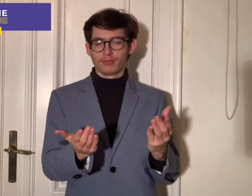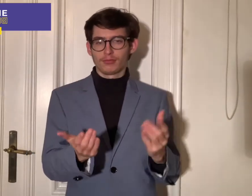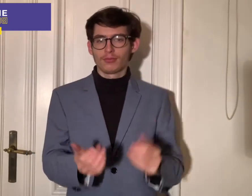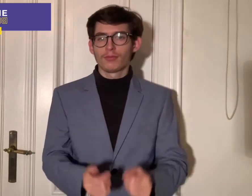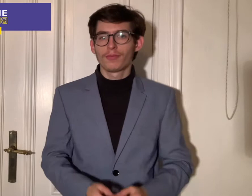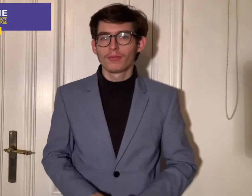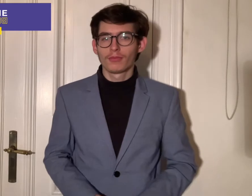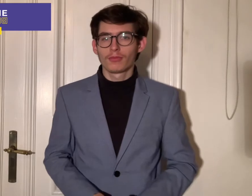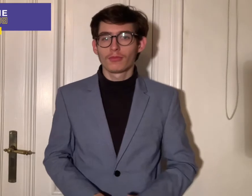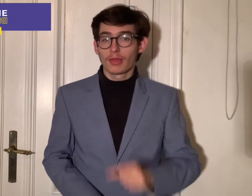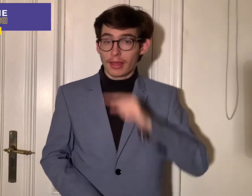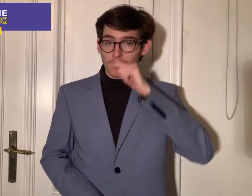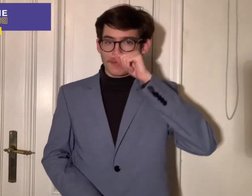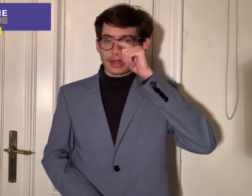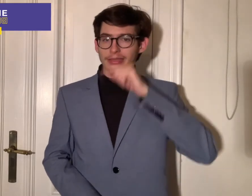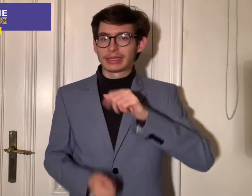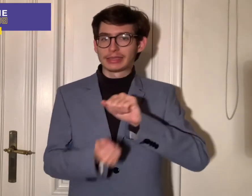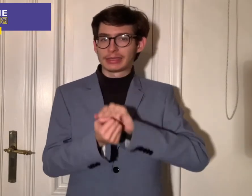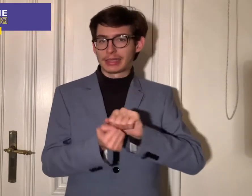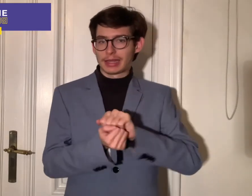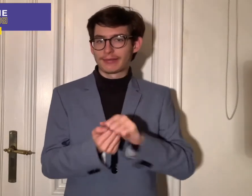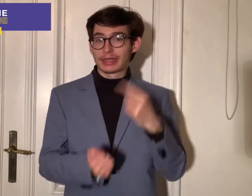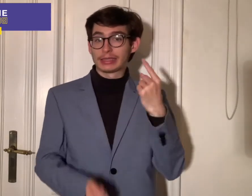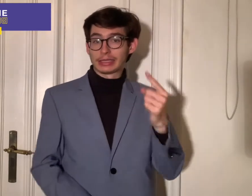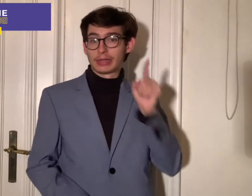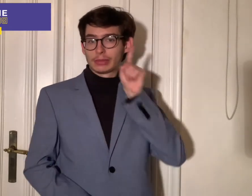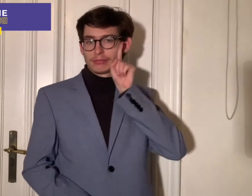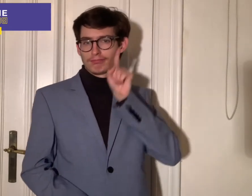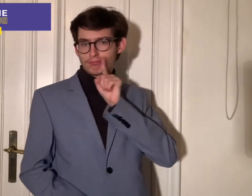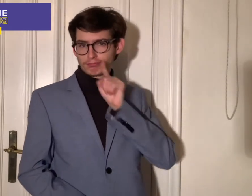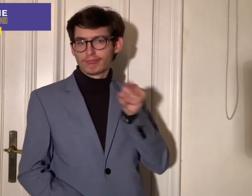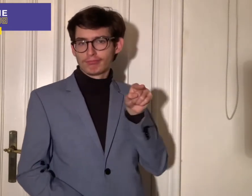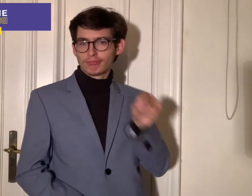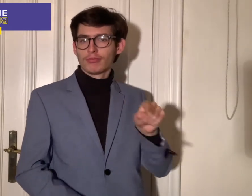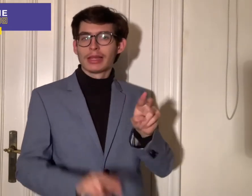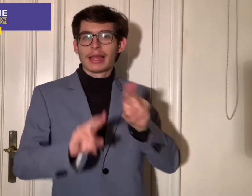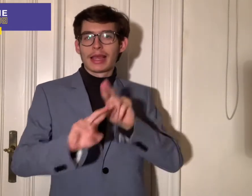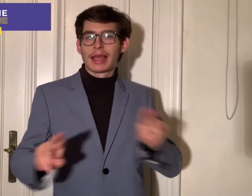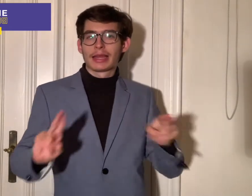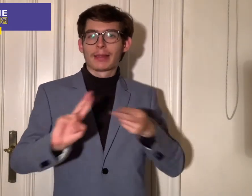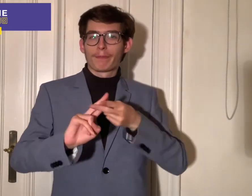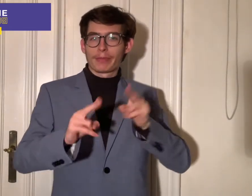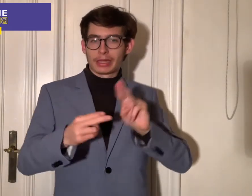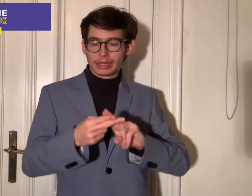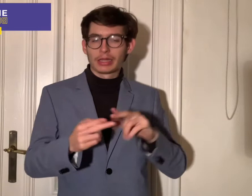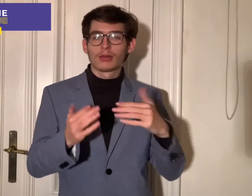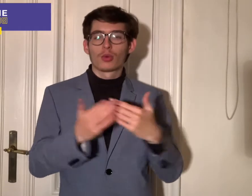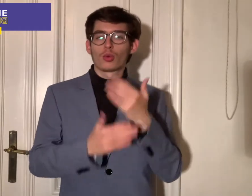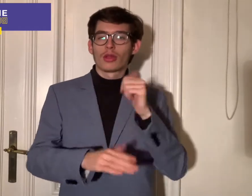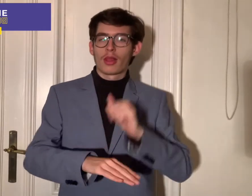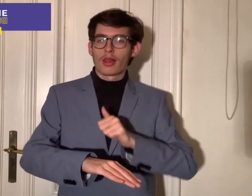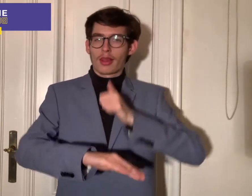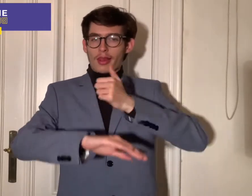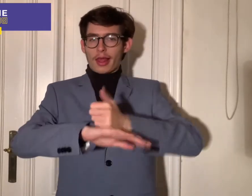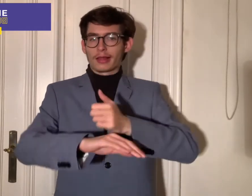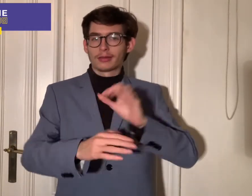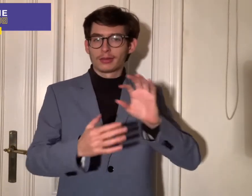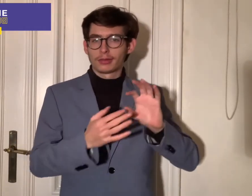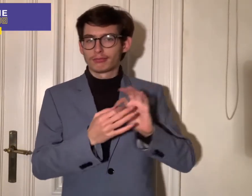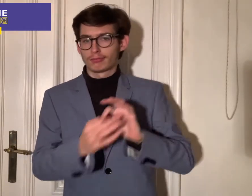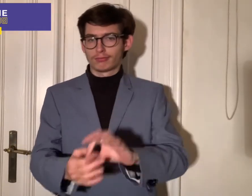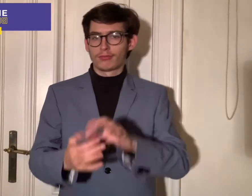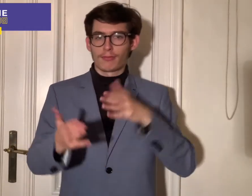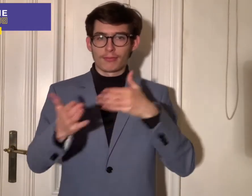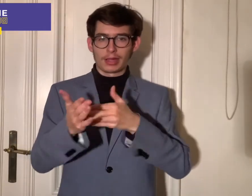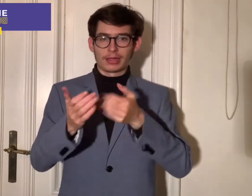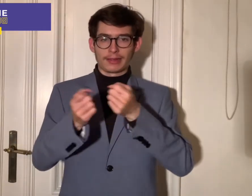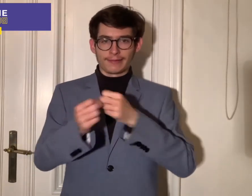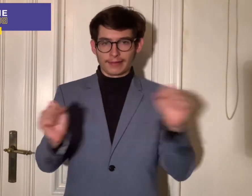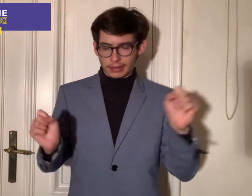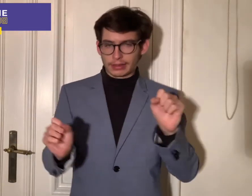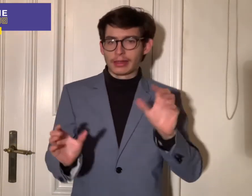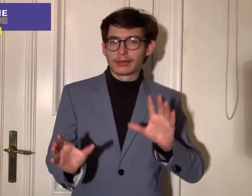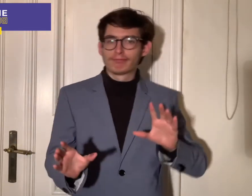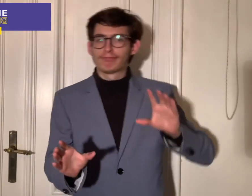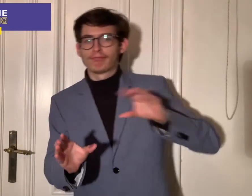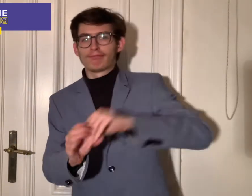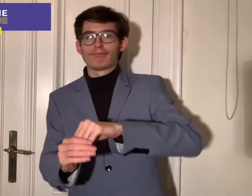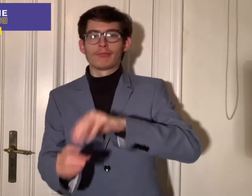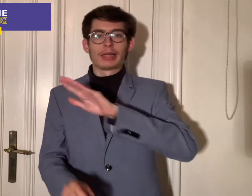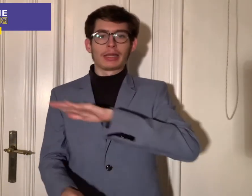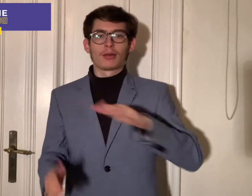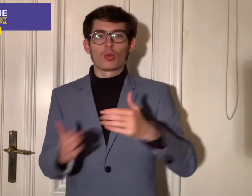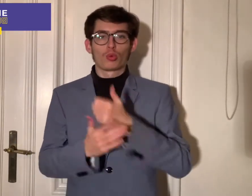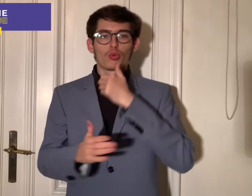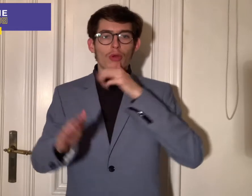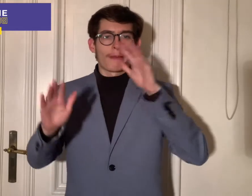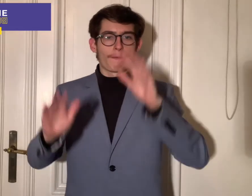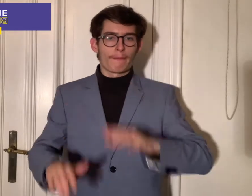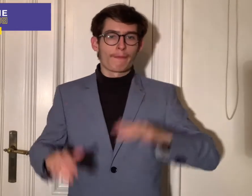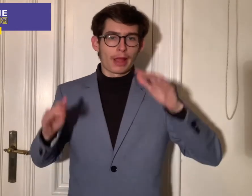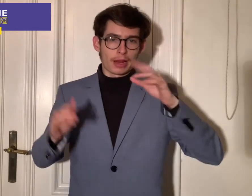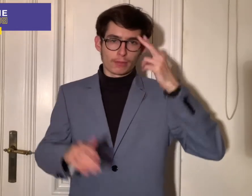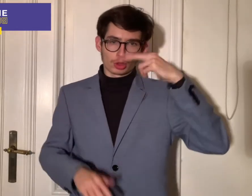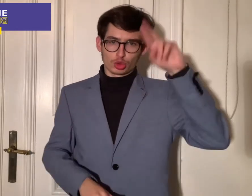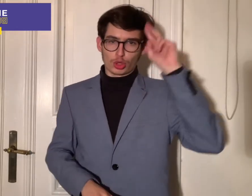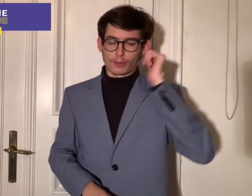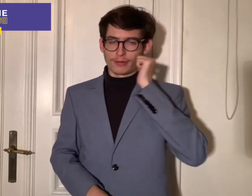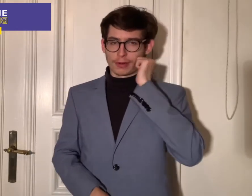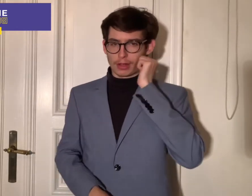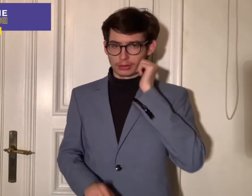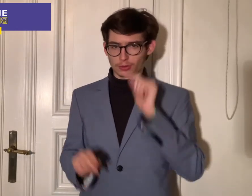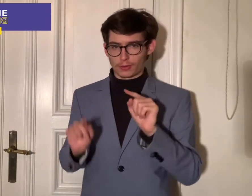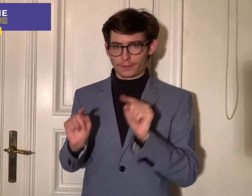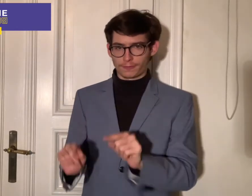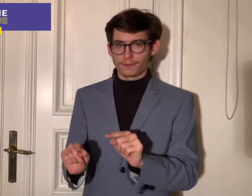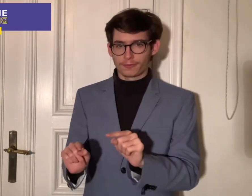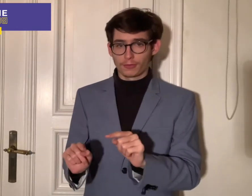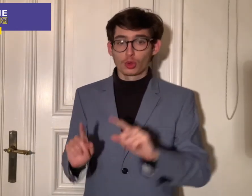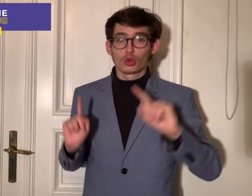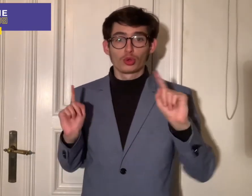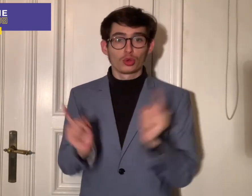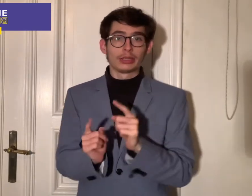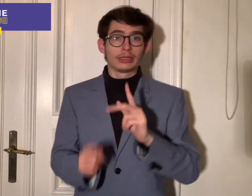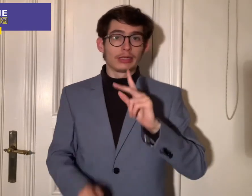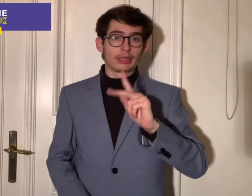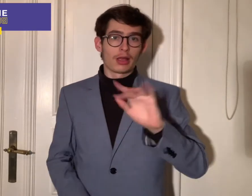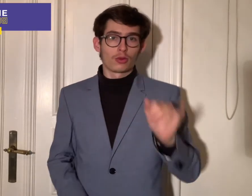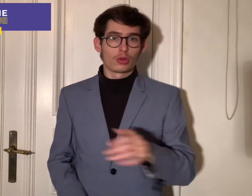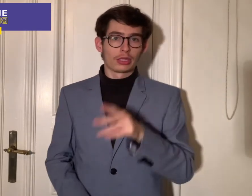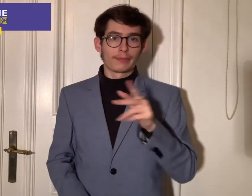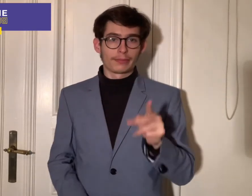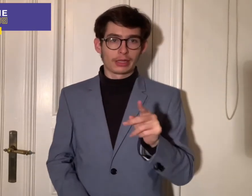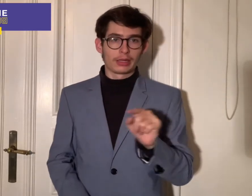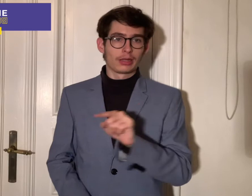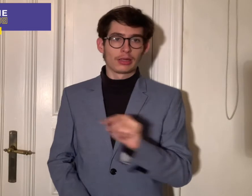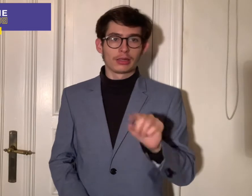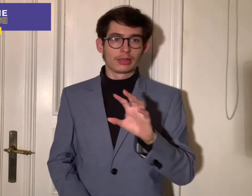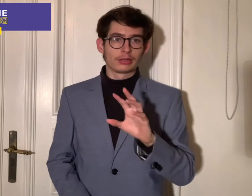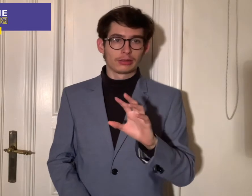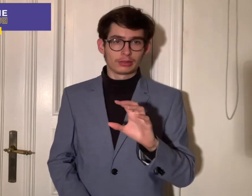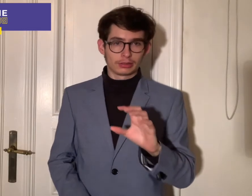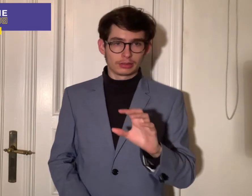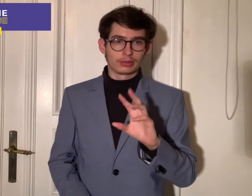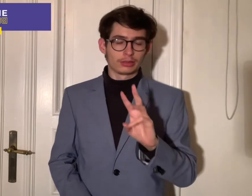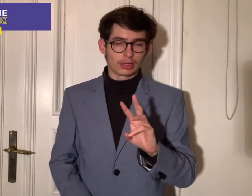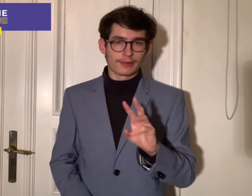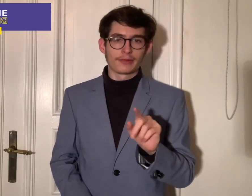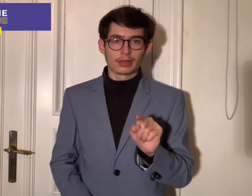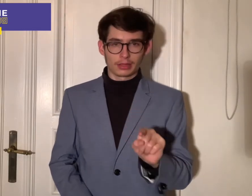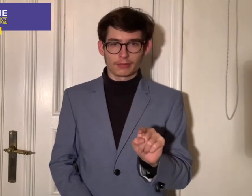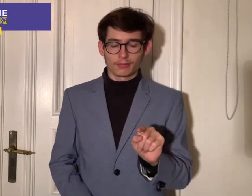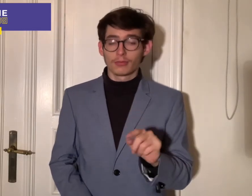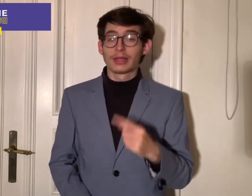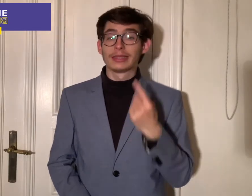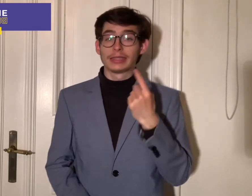Patrick Seifert (gehörlos), Ehrenmitglied und Leiter zur Barrierefreiheit im Kinder- und Jugendparlament Charlottenburg-Wilmersdorf (kurz KJP-CW),